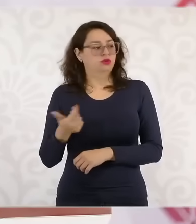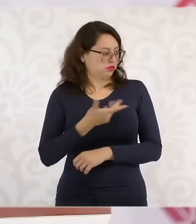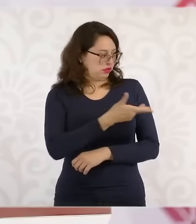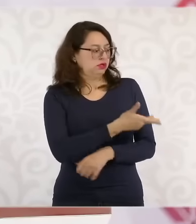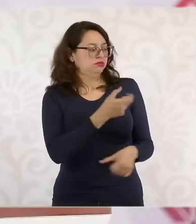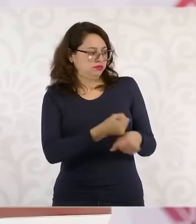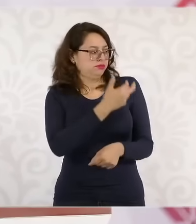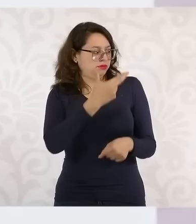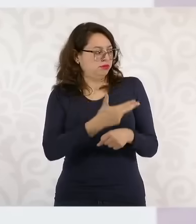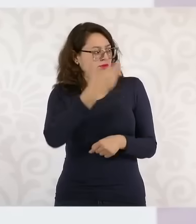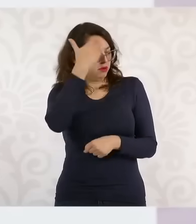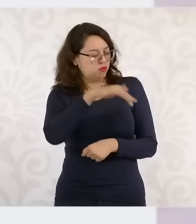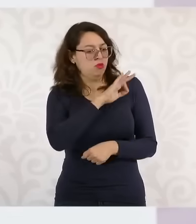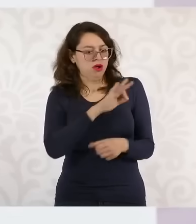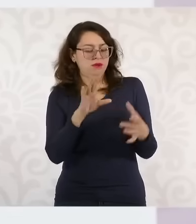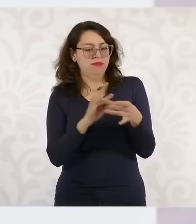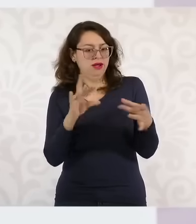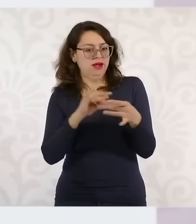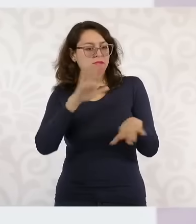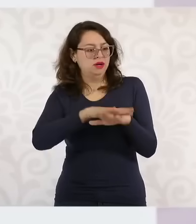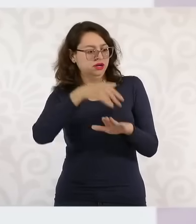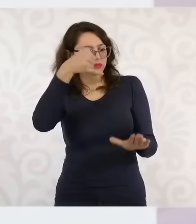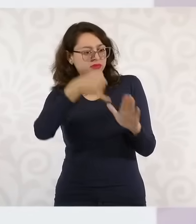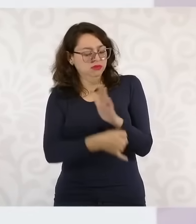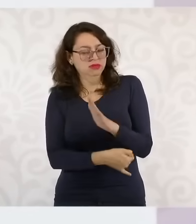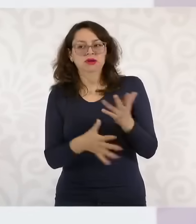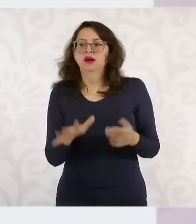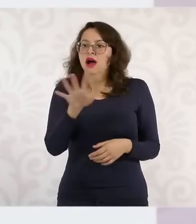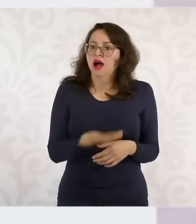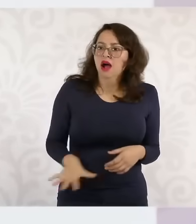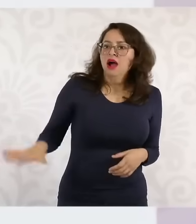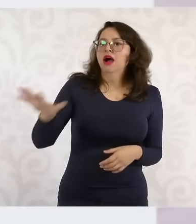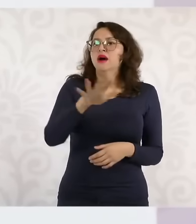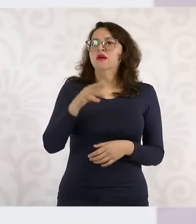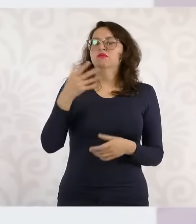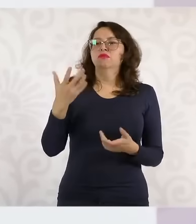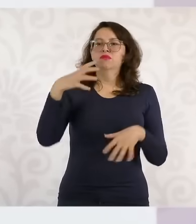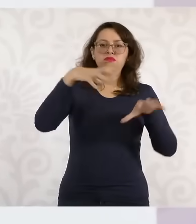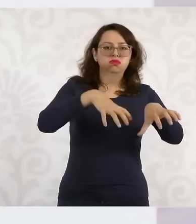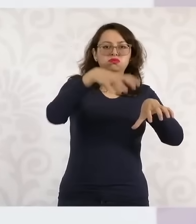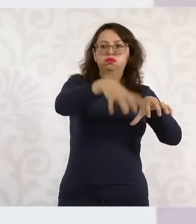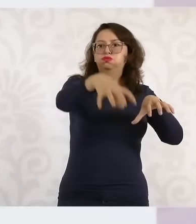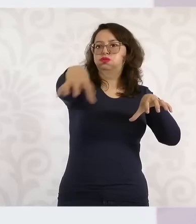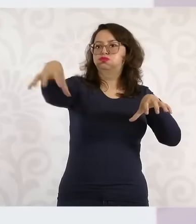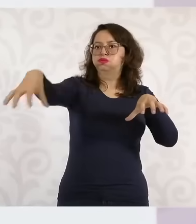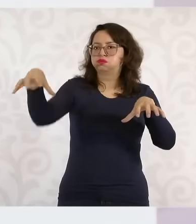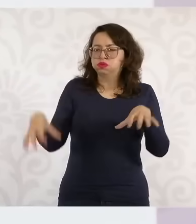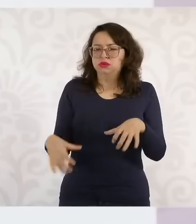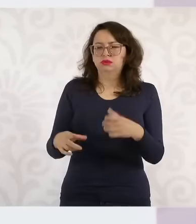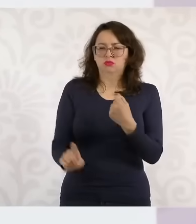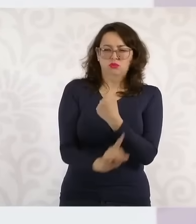secretaria les puede decir, atiende las causas en aquellas zonas en donde hay eh un conflicto,